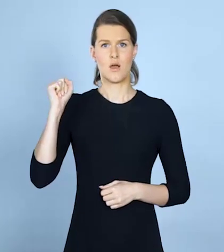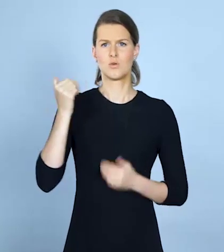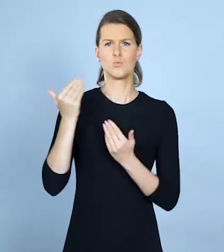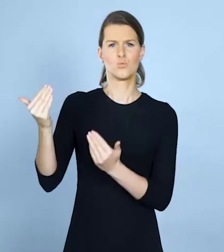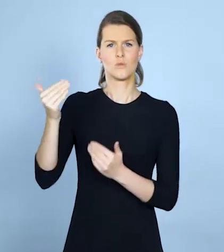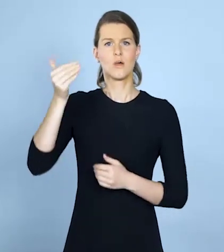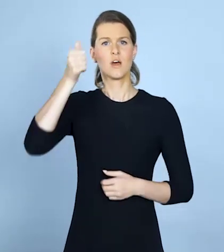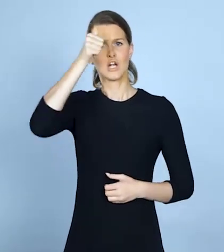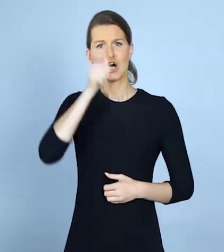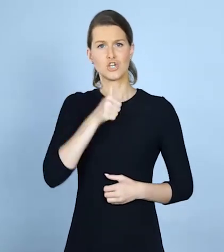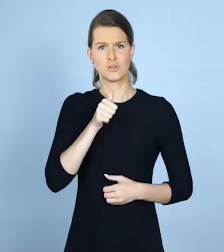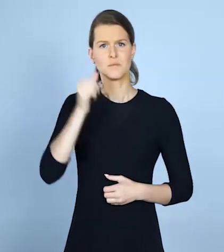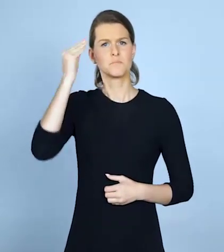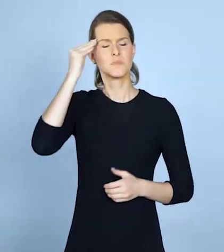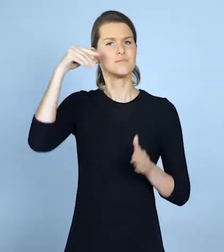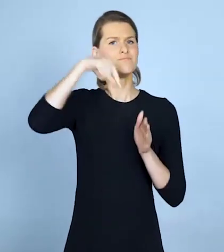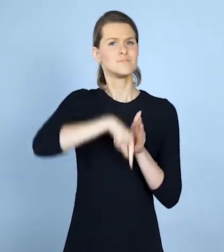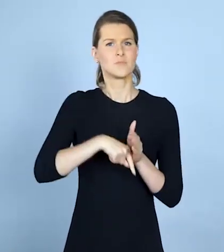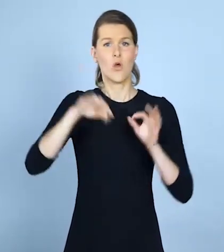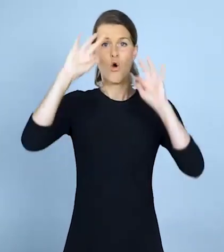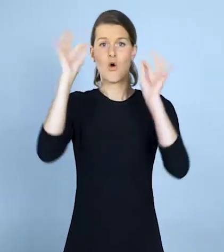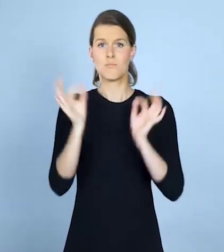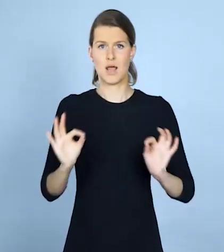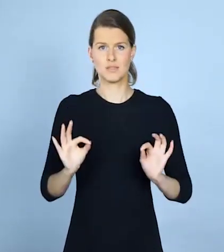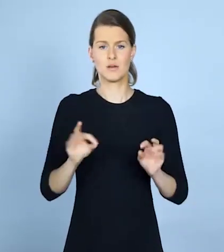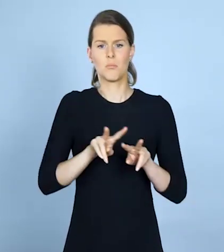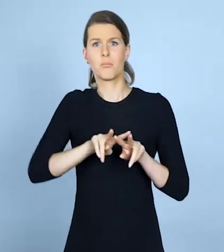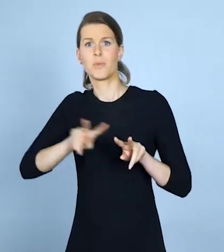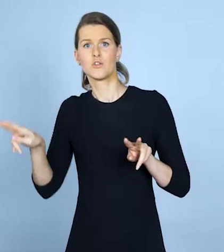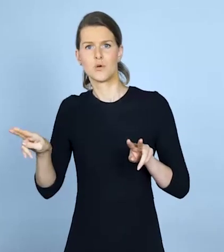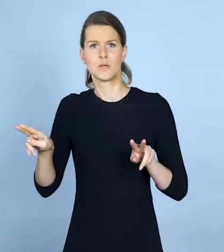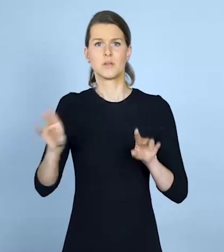греческого происхождения и означает «образ», «подобие»,